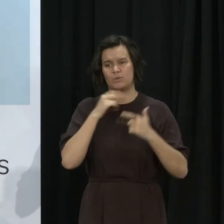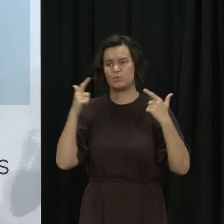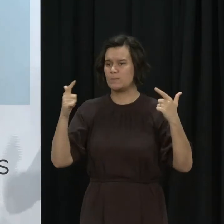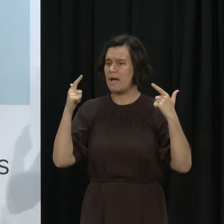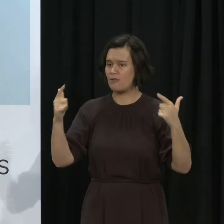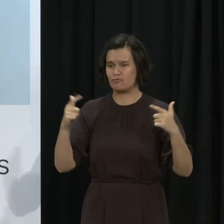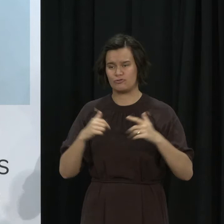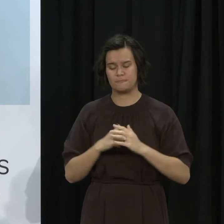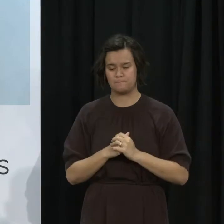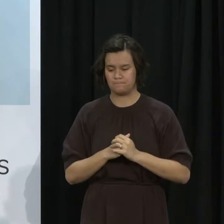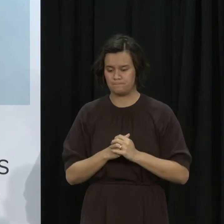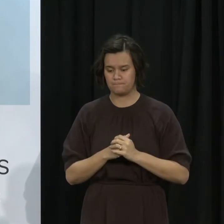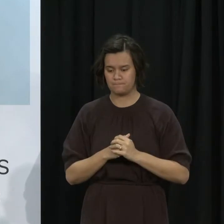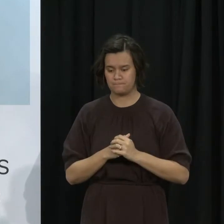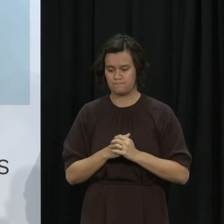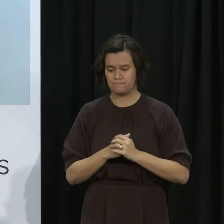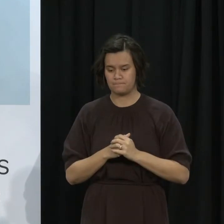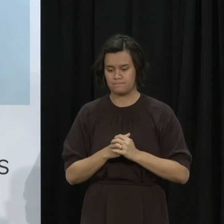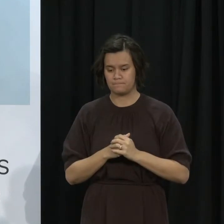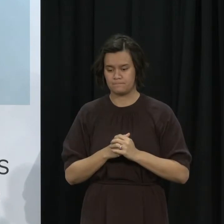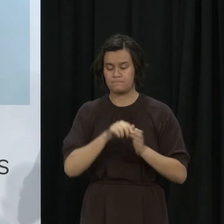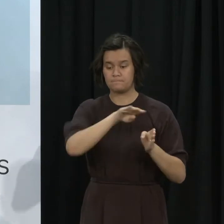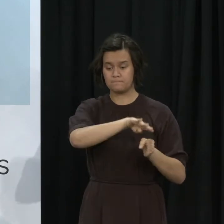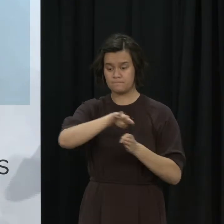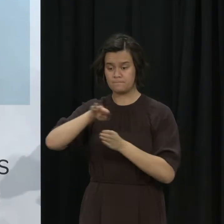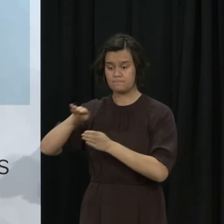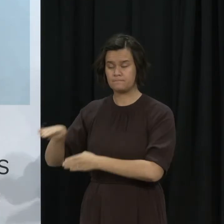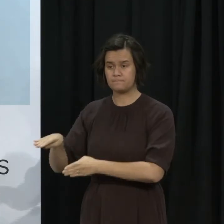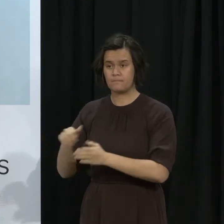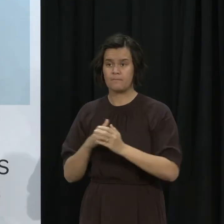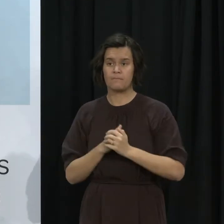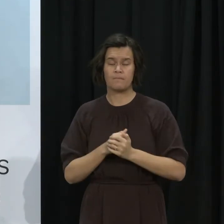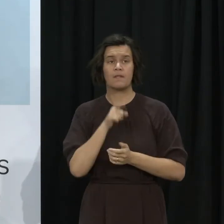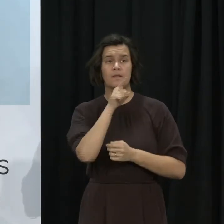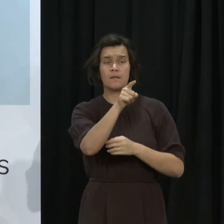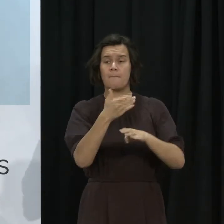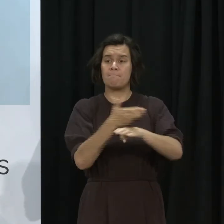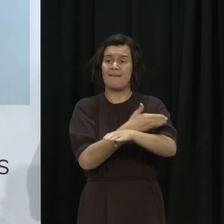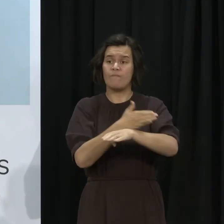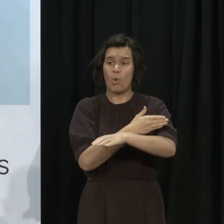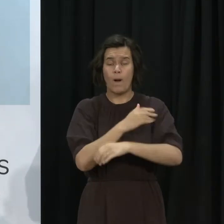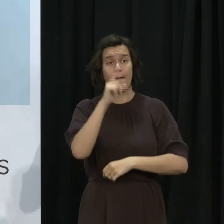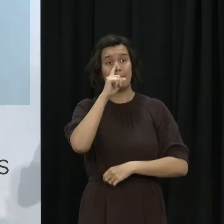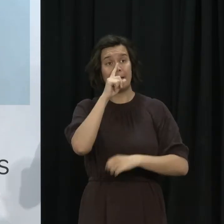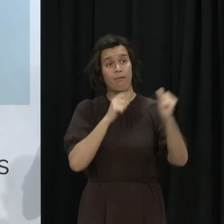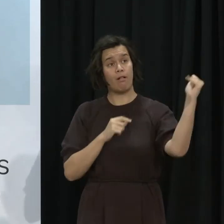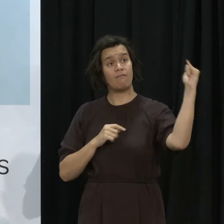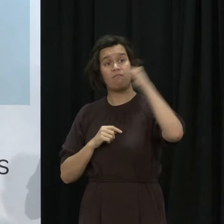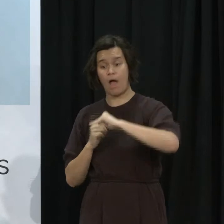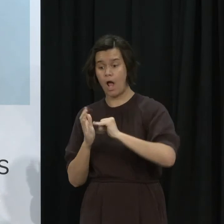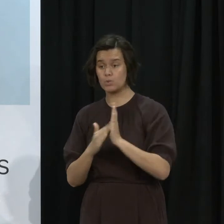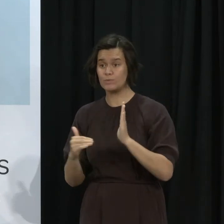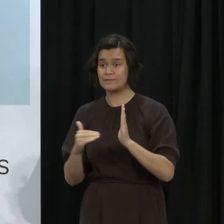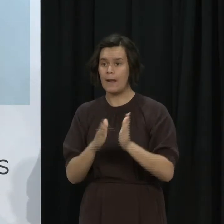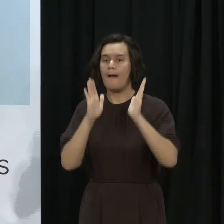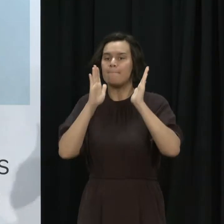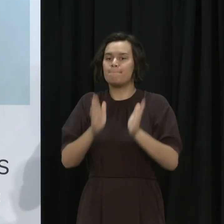rohe i waenganui o Hanuere kia rite ki te whakamahere noa he